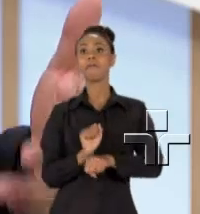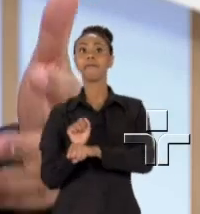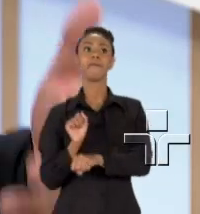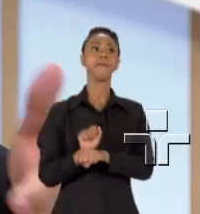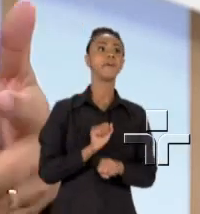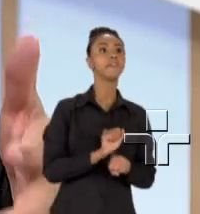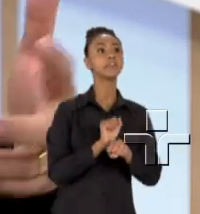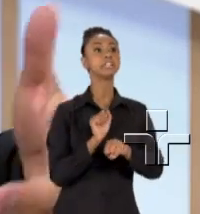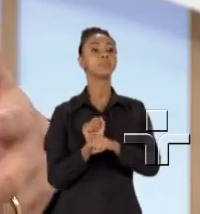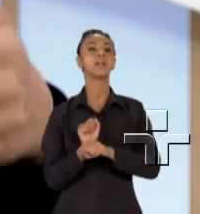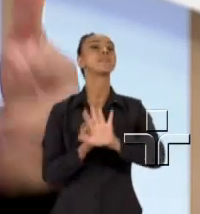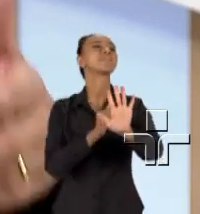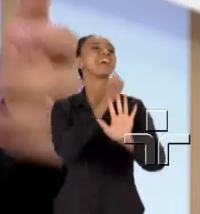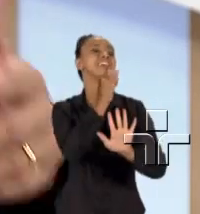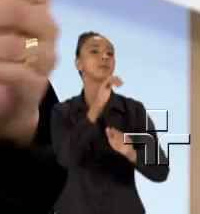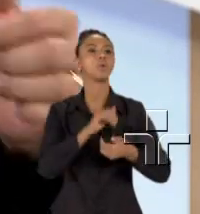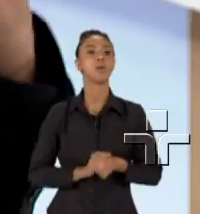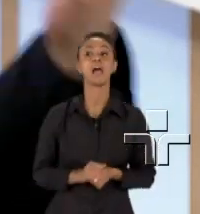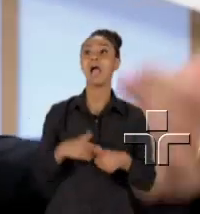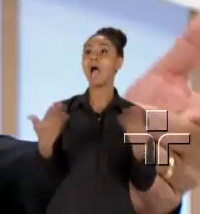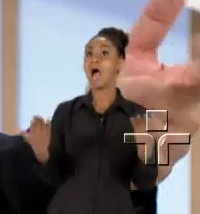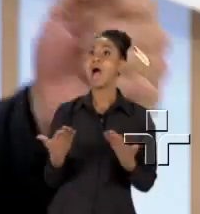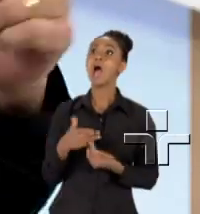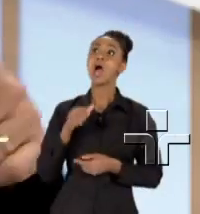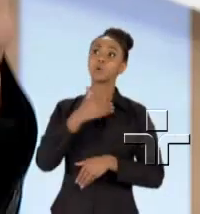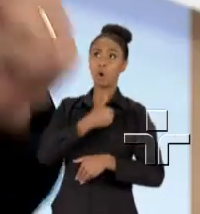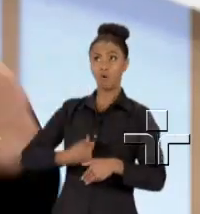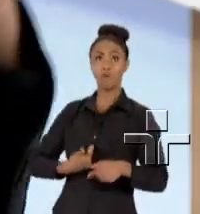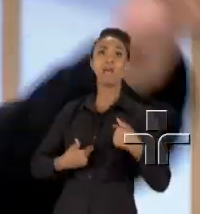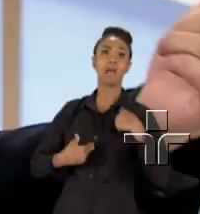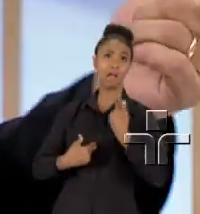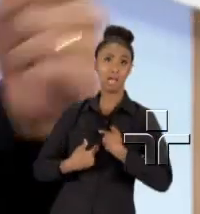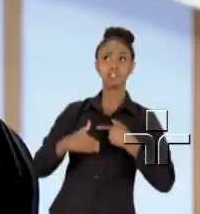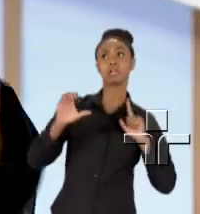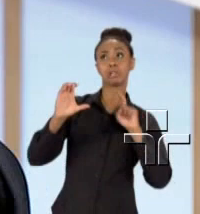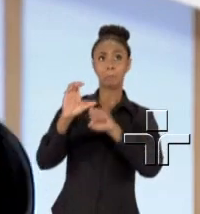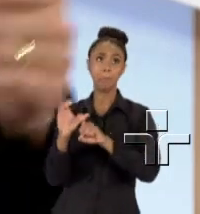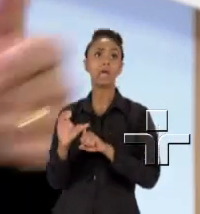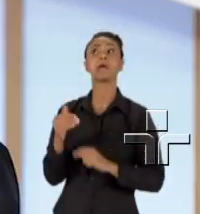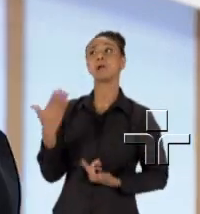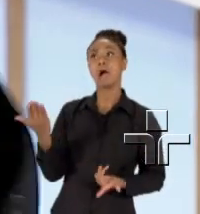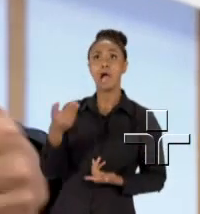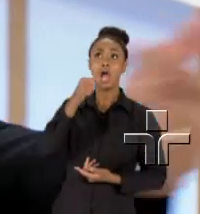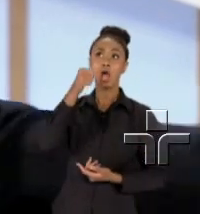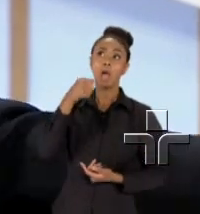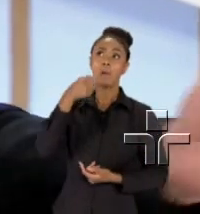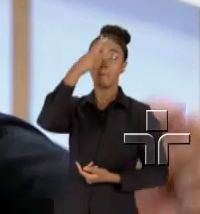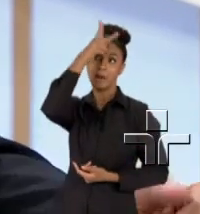É igual falar assim: "A gente depende do governo, depende do prefeito, não sei o quê, para a gente mudar o nosso entorno".